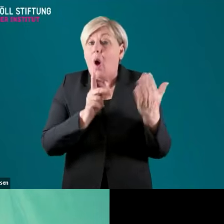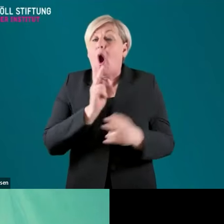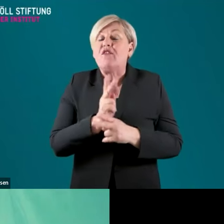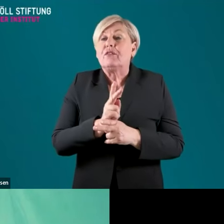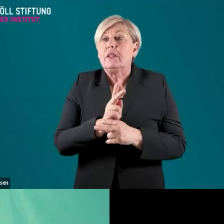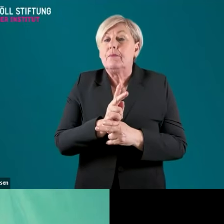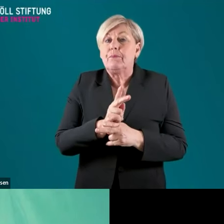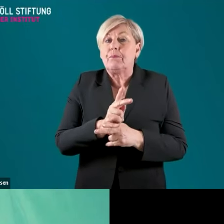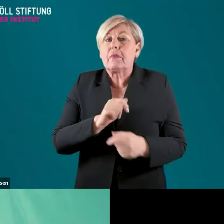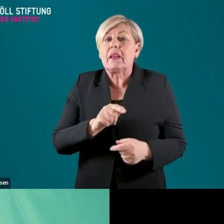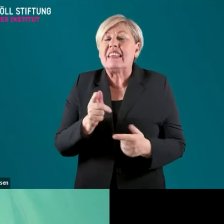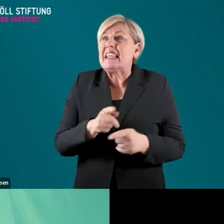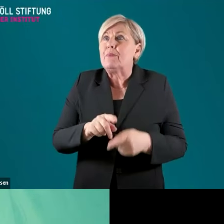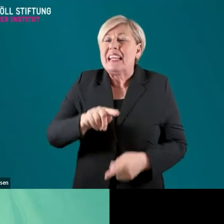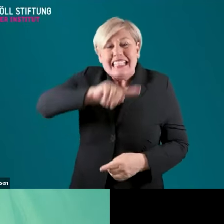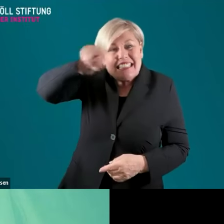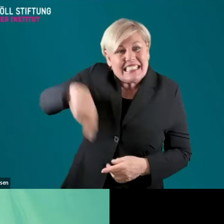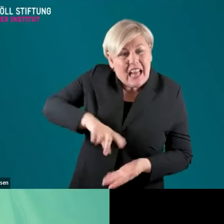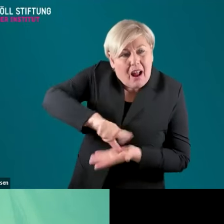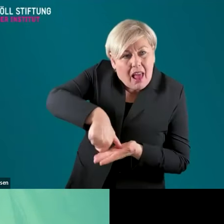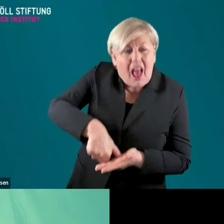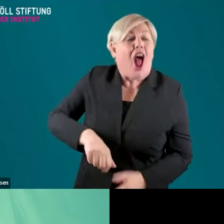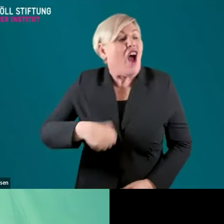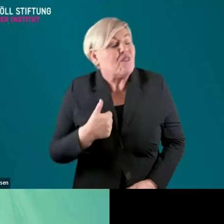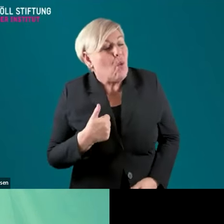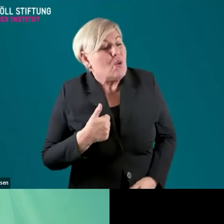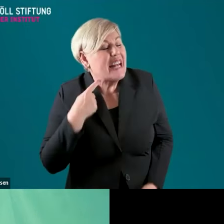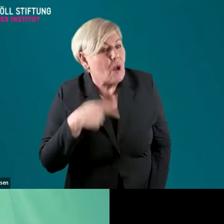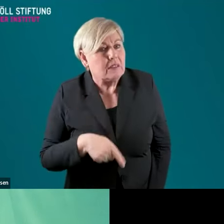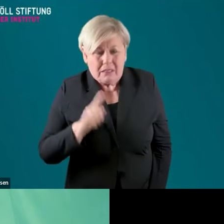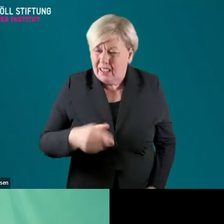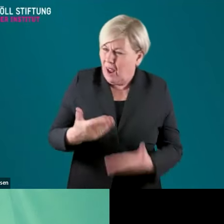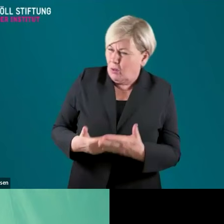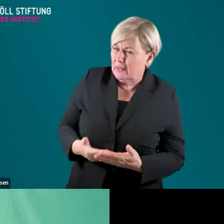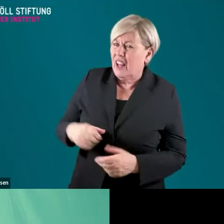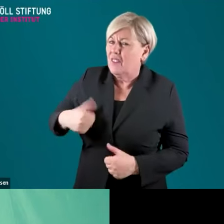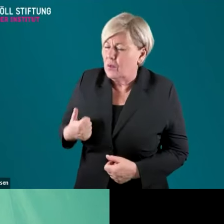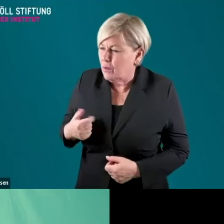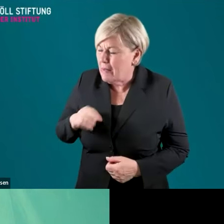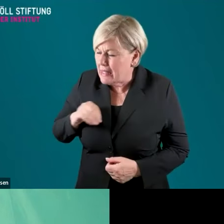Das sind so Zirkel. Man spricht dann über Frühsexualisierung. Dann kommt das Argument Kulturmarxismus usw.